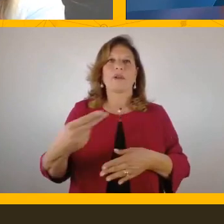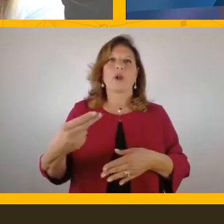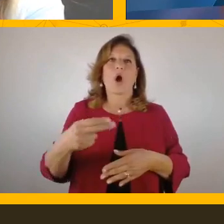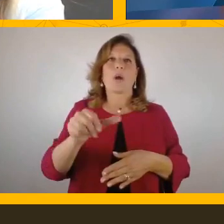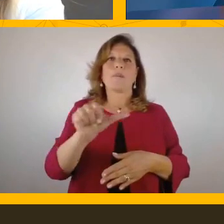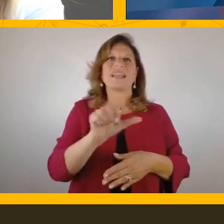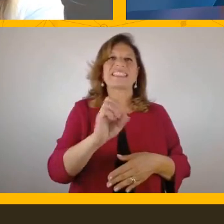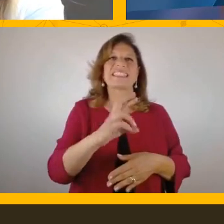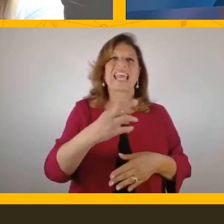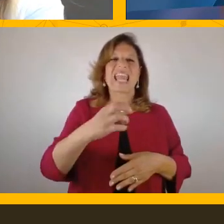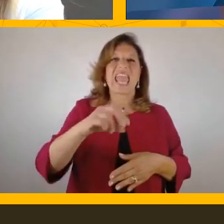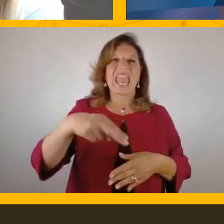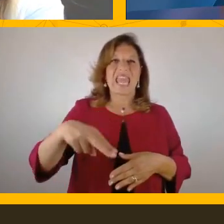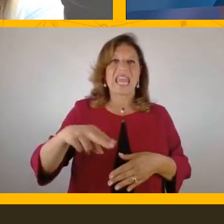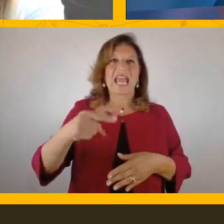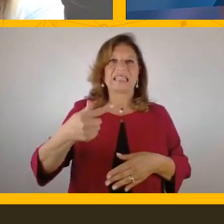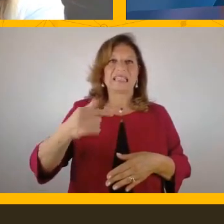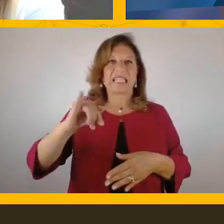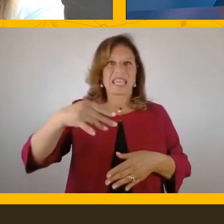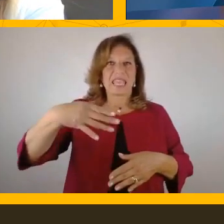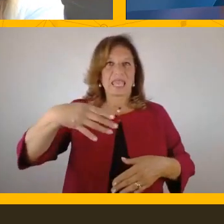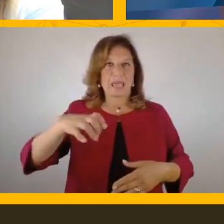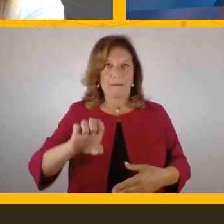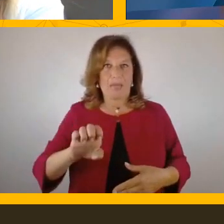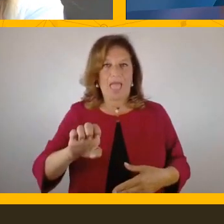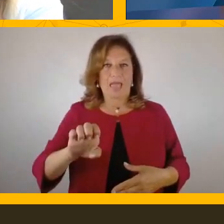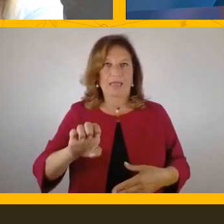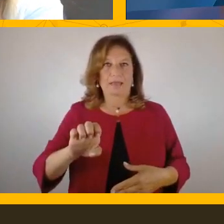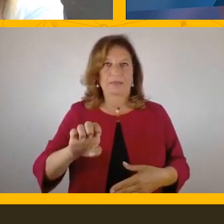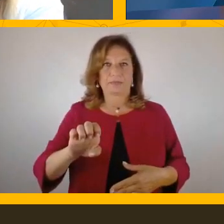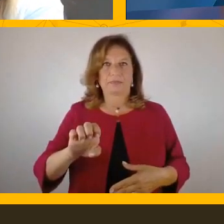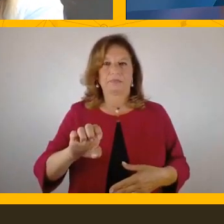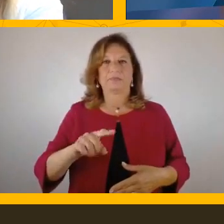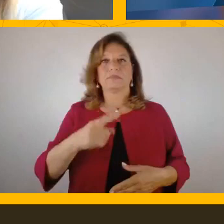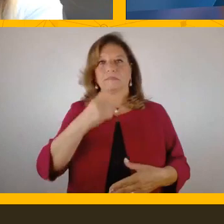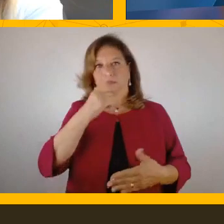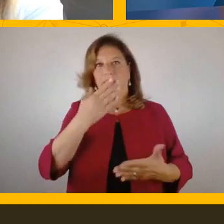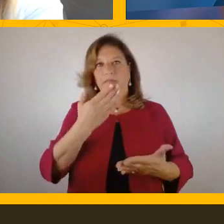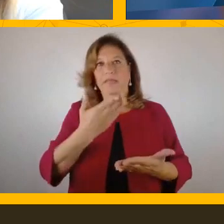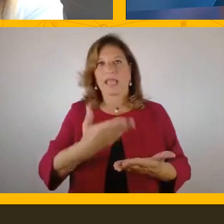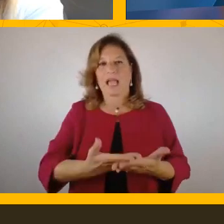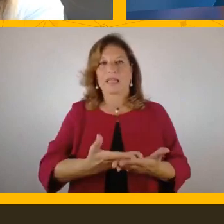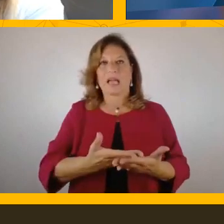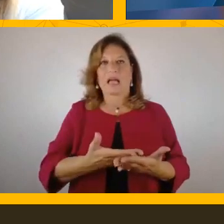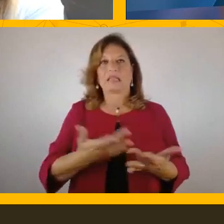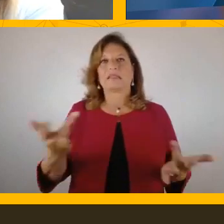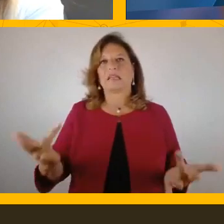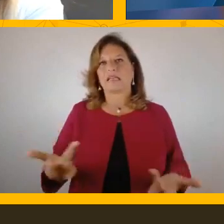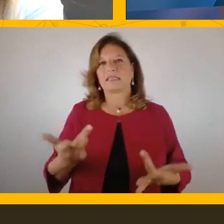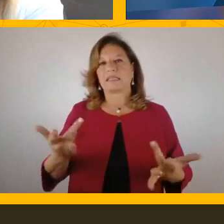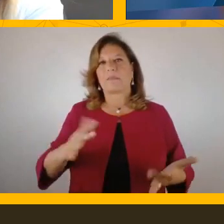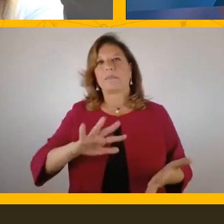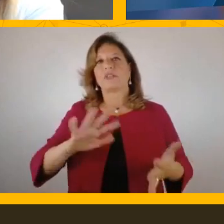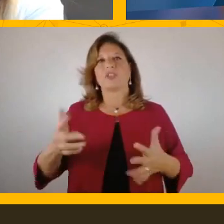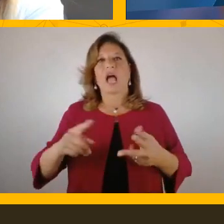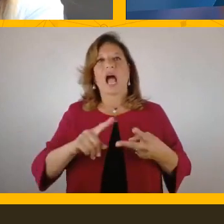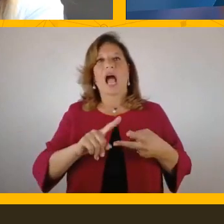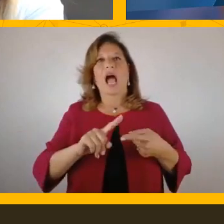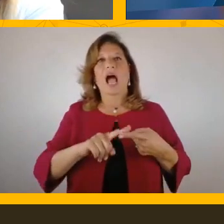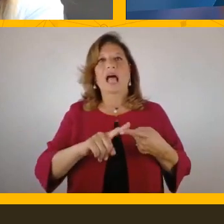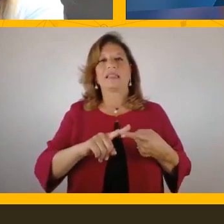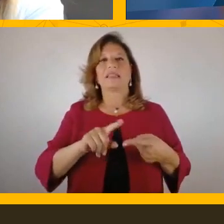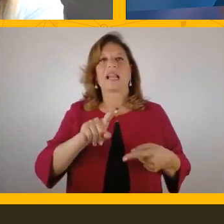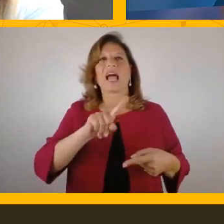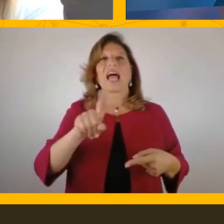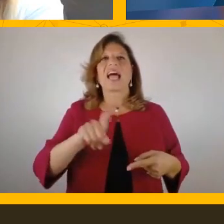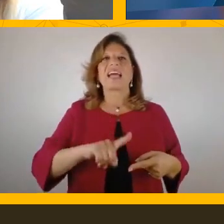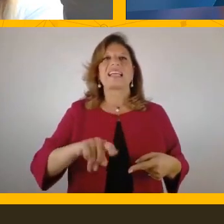si chiama che è proprio insomma